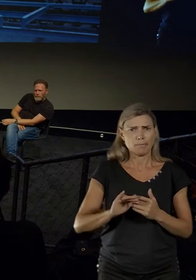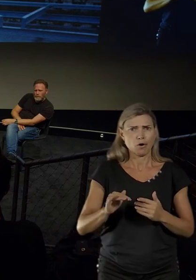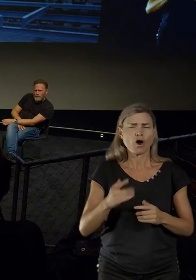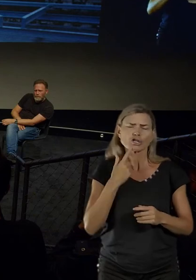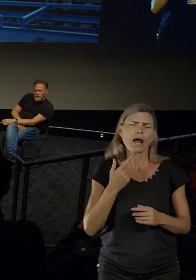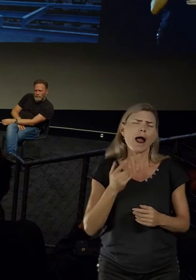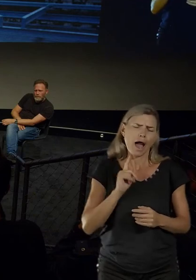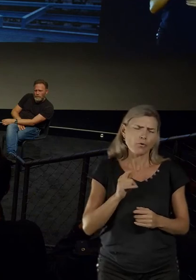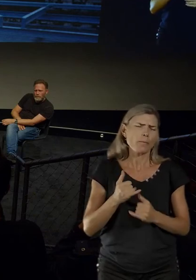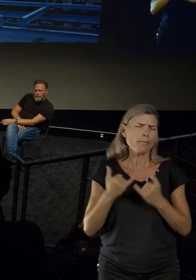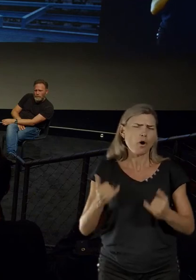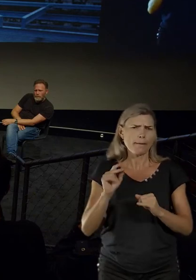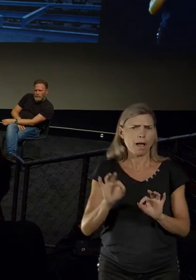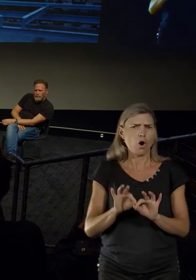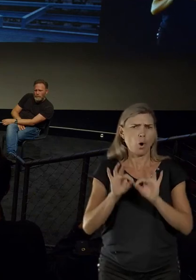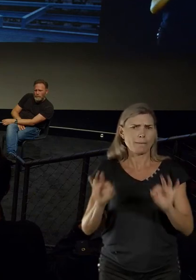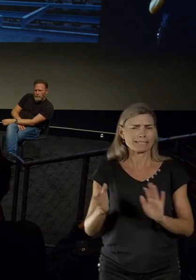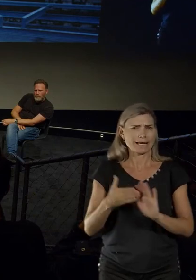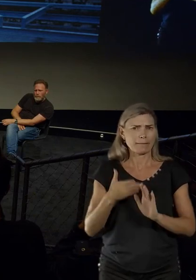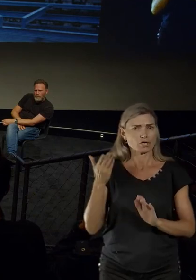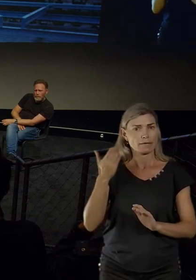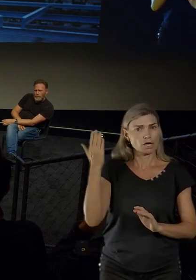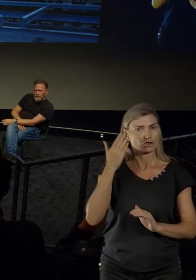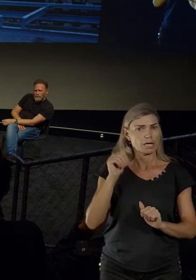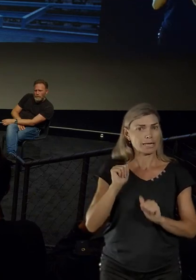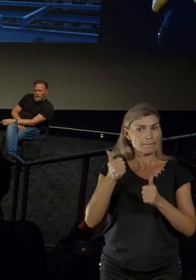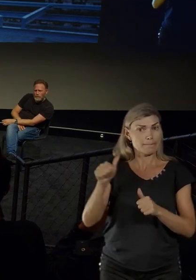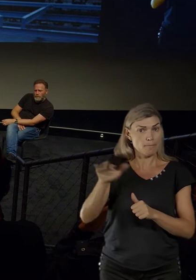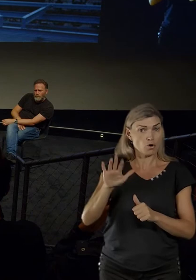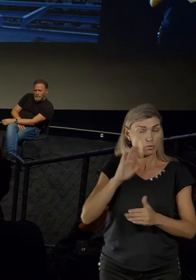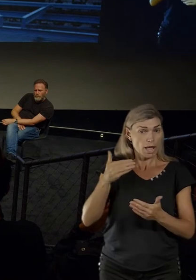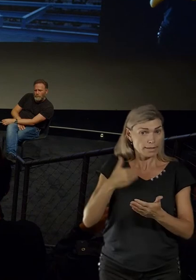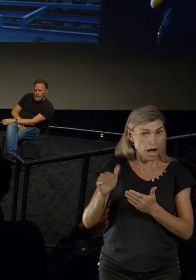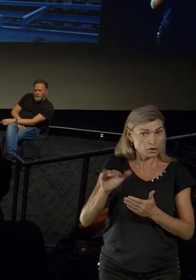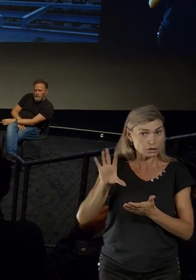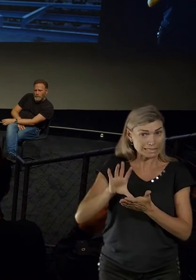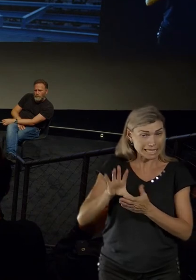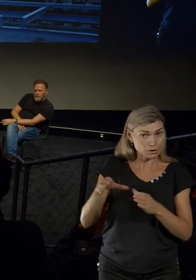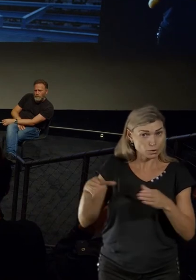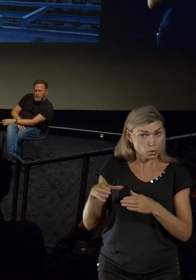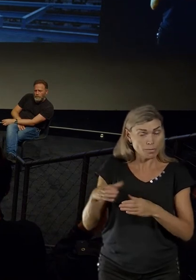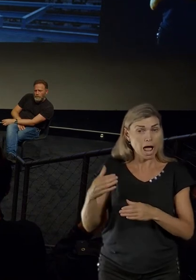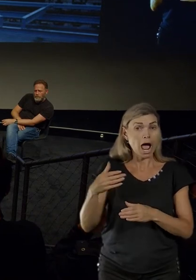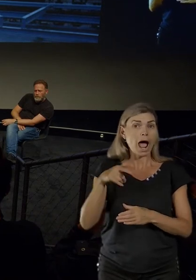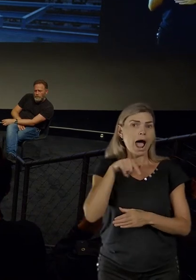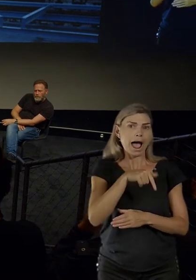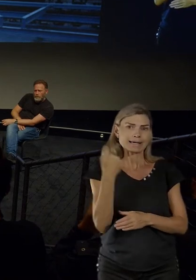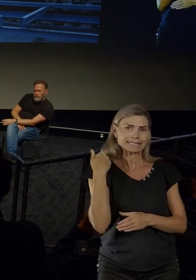Ale třeba na Černém Mostě další centrum... A té staré zástavbě Prahy se prostě nechá ten charakter. Jestli se o tom uvažovalo.